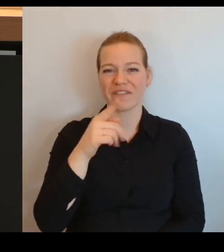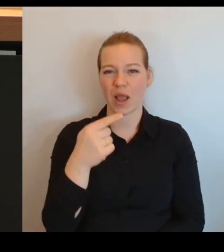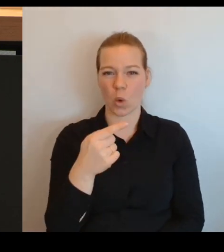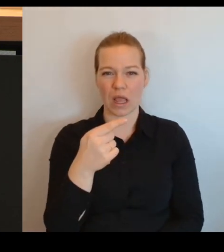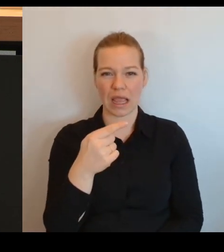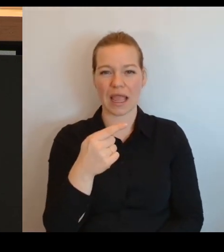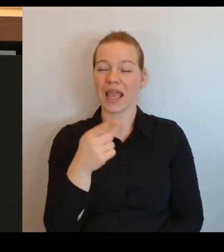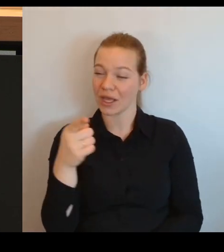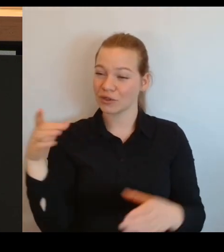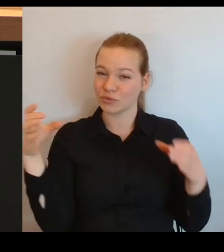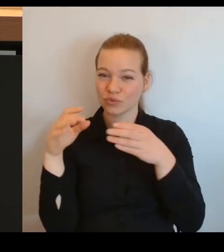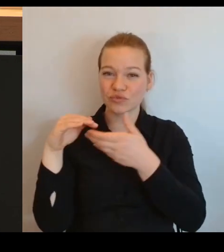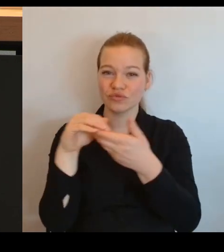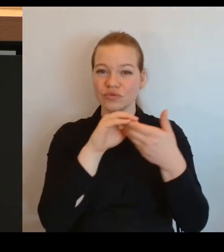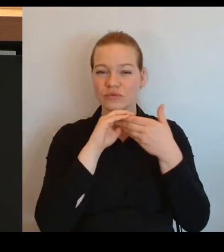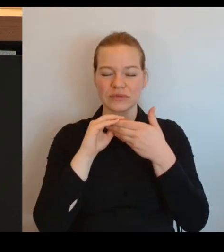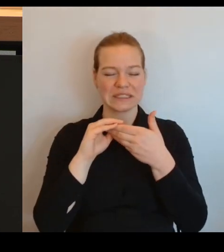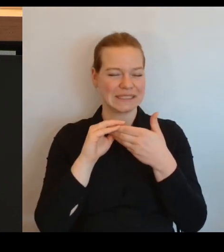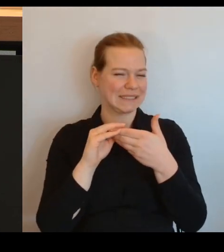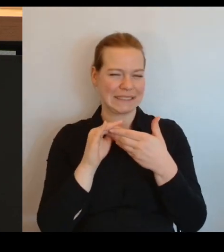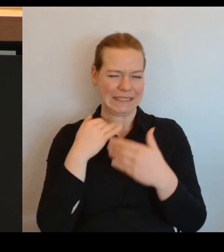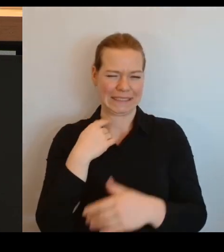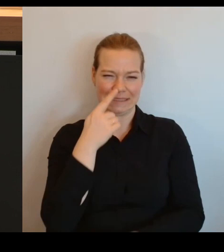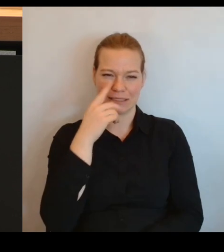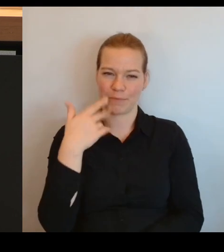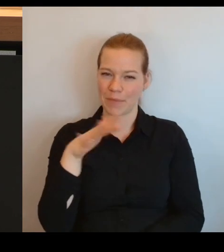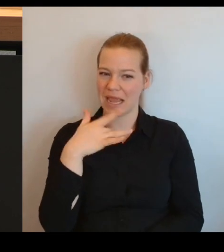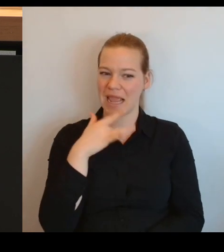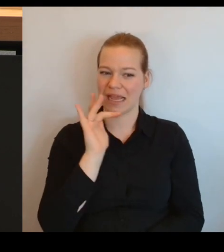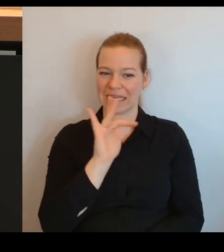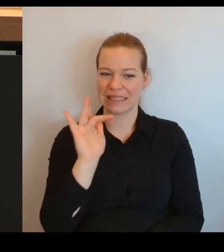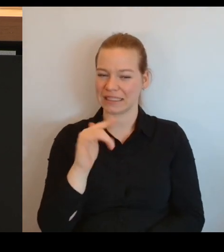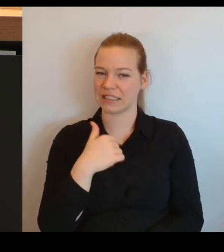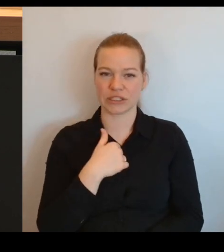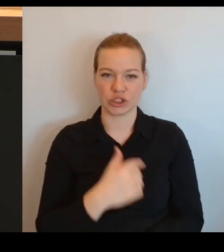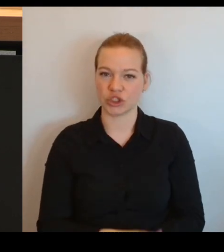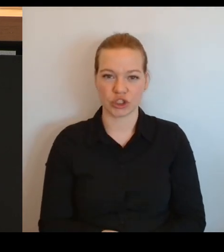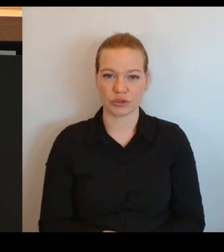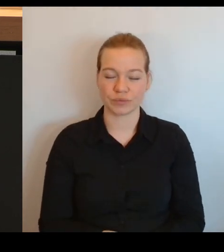Ich kann mir nicht vorstellen, dass den BVG Mitarbeiterinnen und Mitarbeitern diese Aktion hilft.